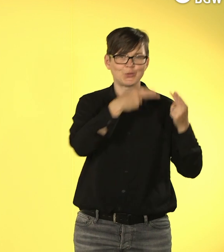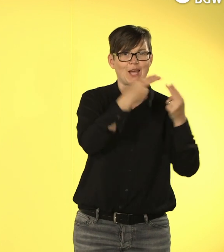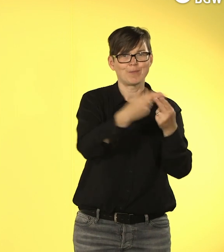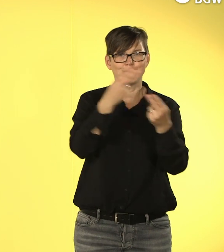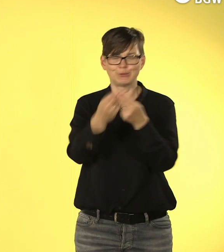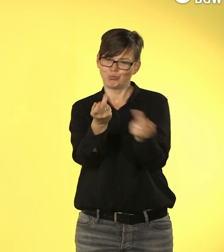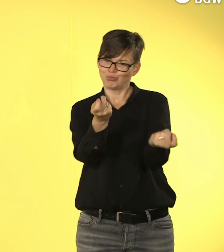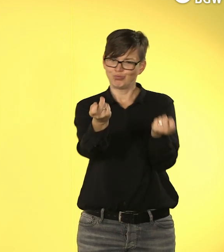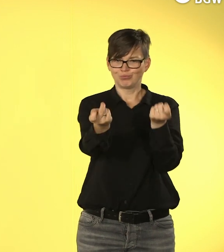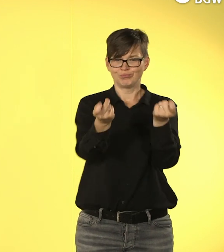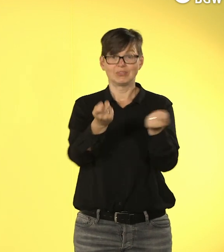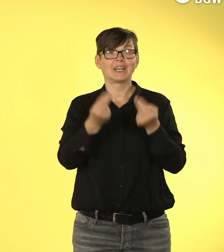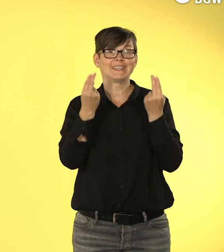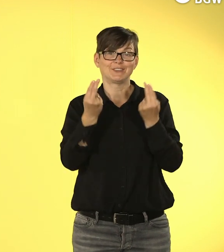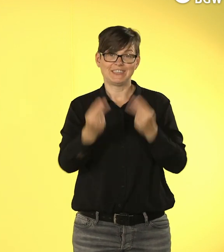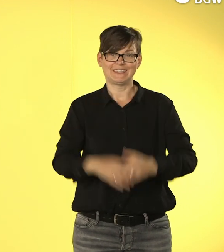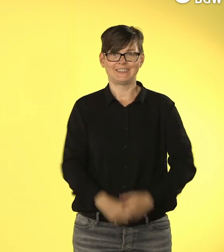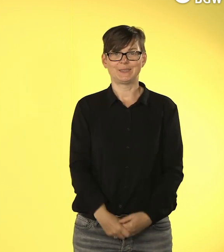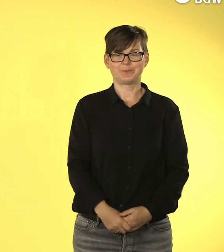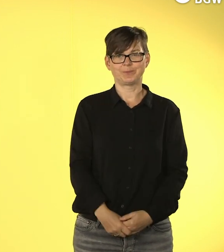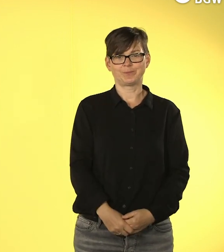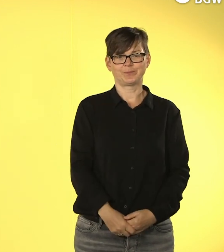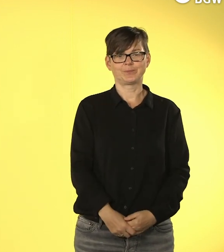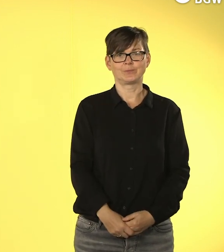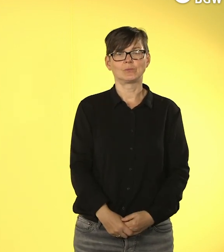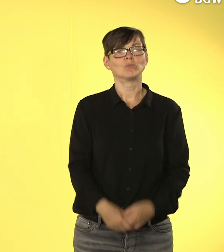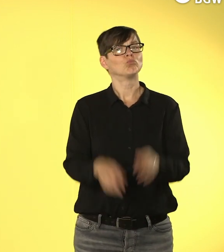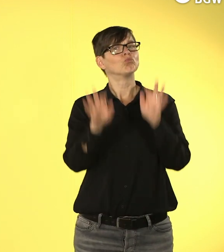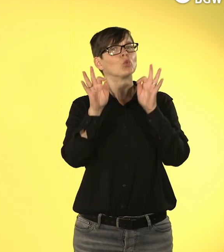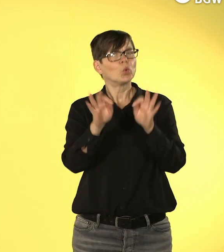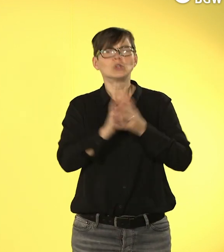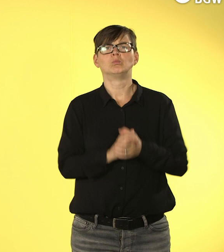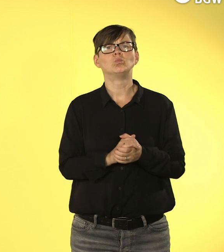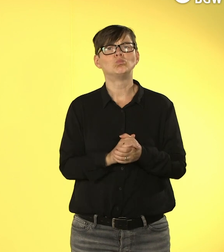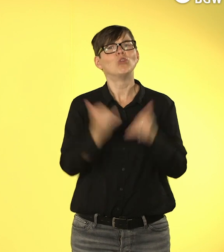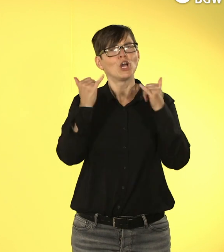Gut. Jetzt wissen wir, welche Generationen es gibt,